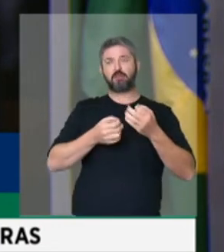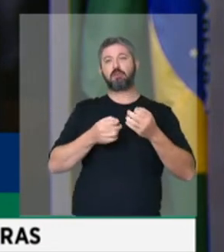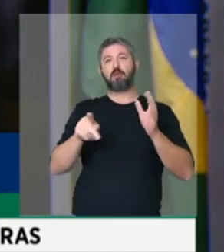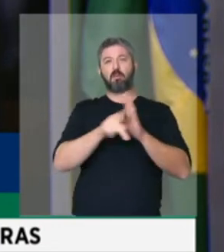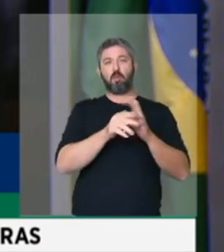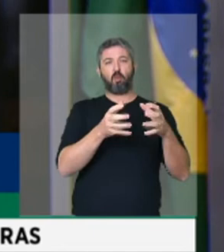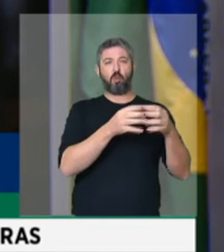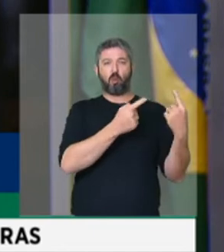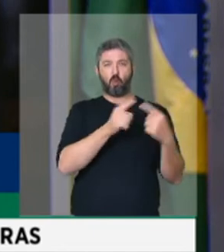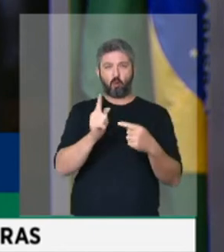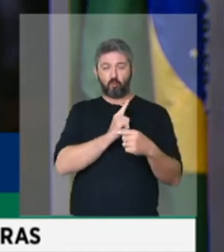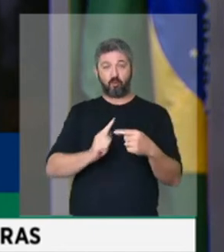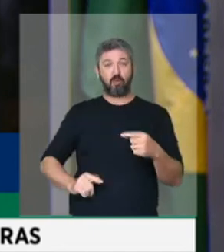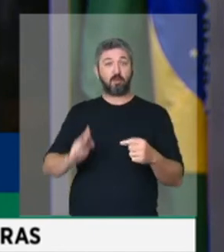IMPORTANTES E EMBLEMÁTICAS EMPRESAS DE NOSSO PAÍS, E É